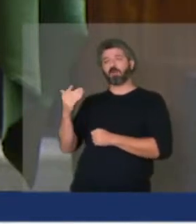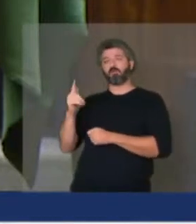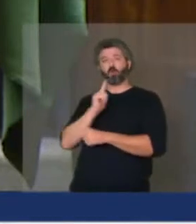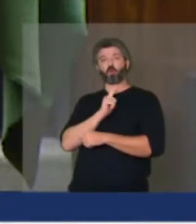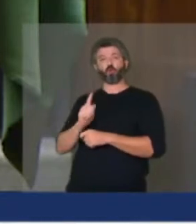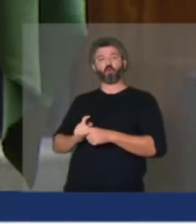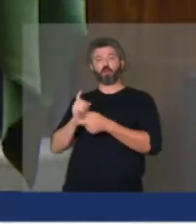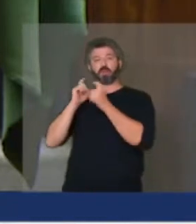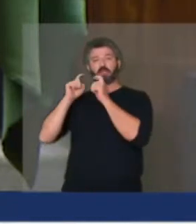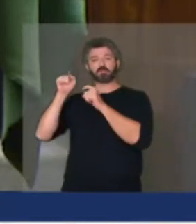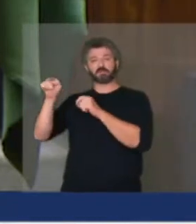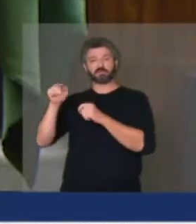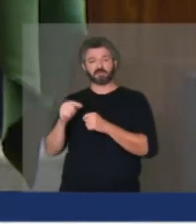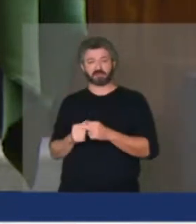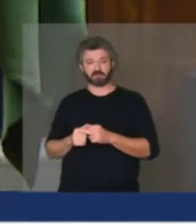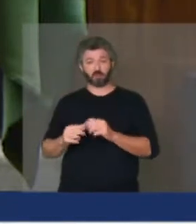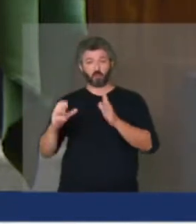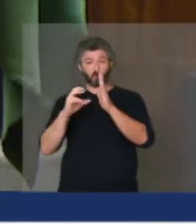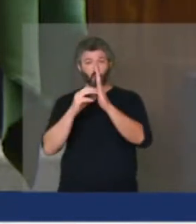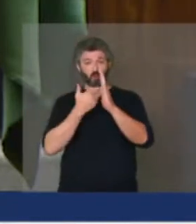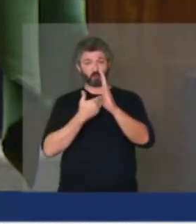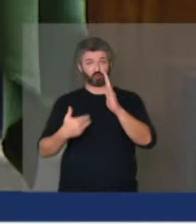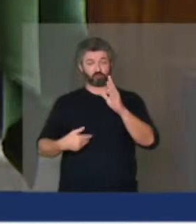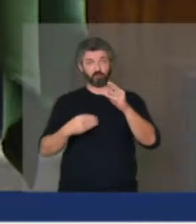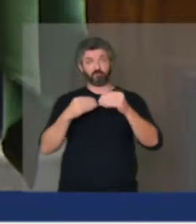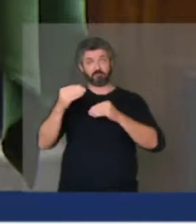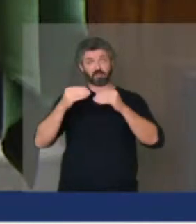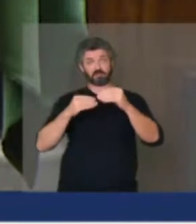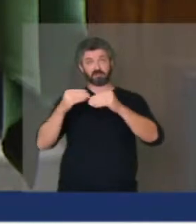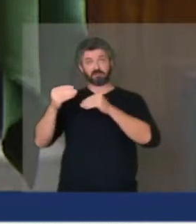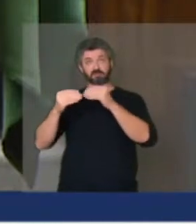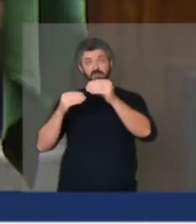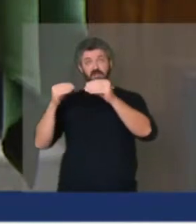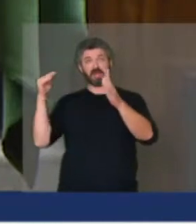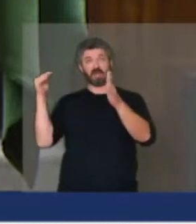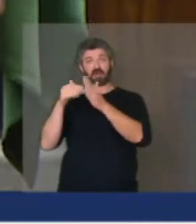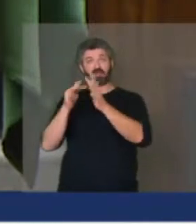A PRECARIZAÇÃO DE DIVERSAS RELAÇÕES, INCLUSIVE COM O CONTRATO POR TEMPO DETERMINADO